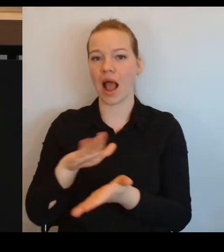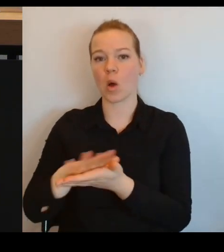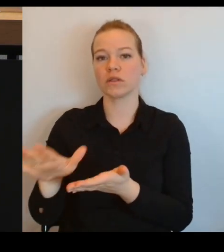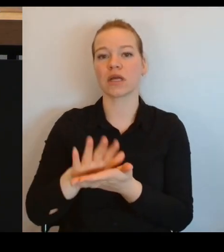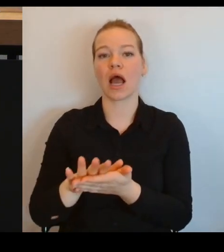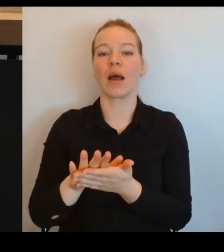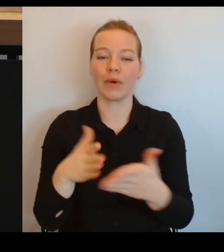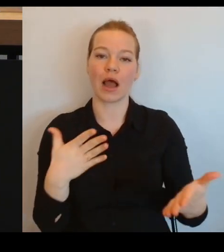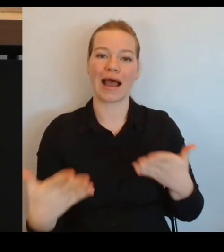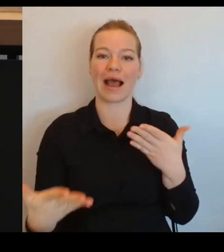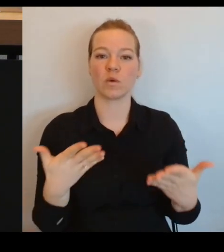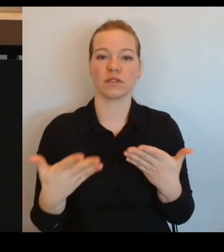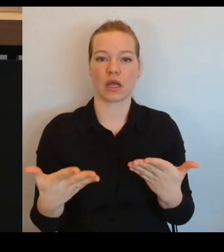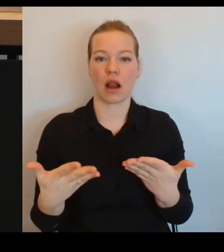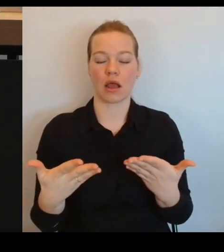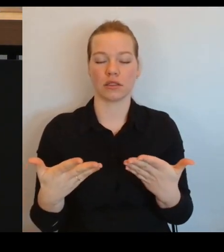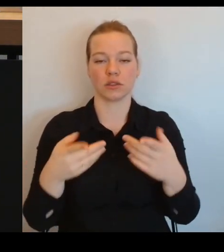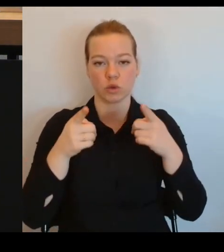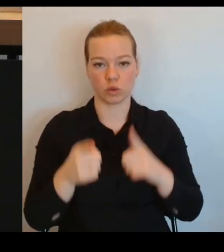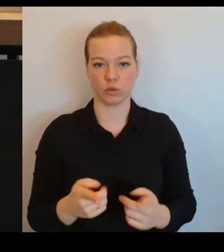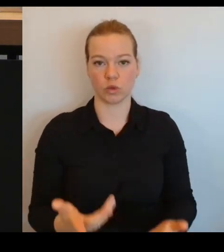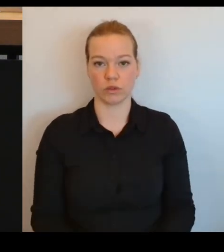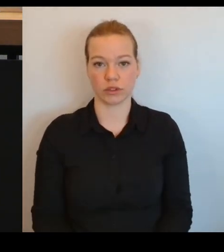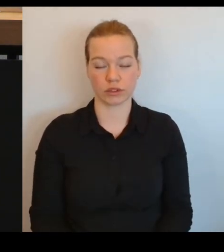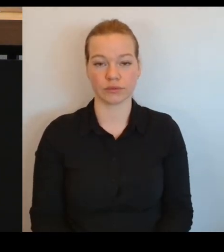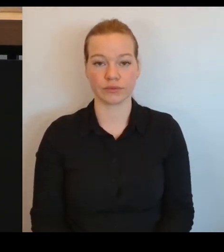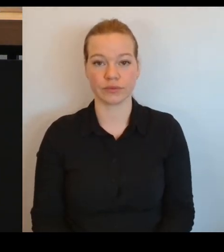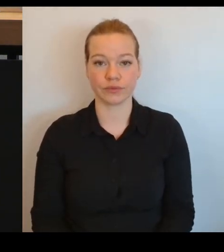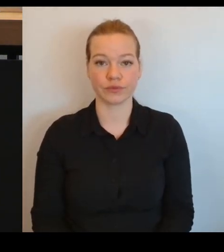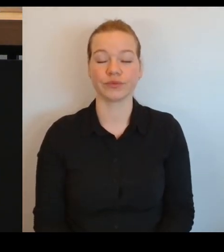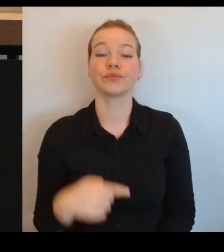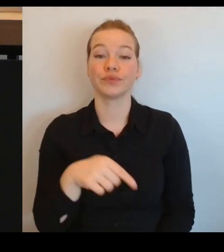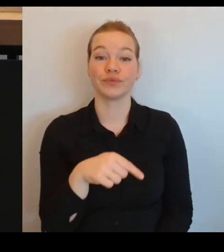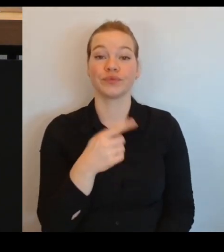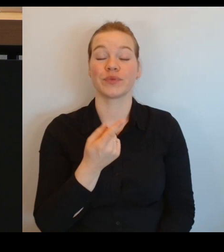Finanzlage wieder in Einklang kommt. Und so ein alter Haushalterspruch,